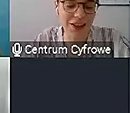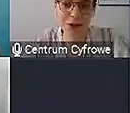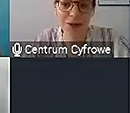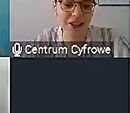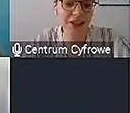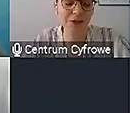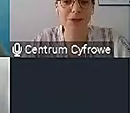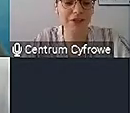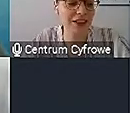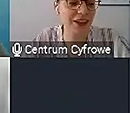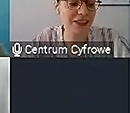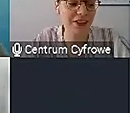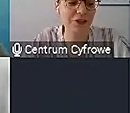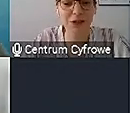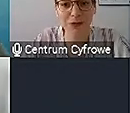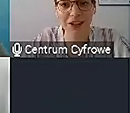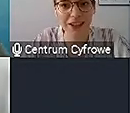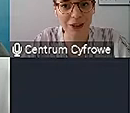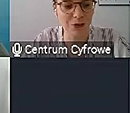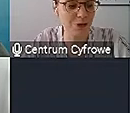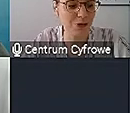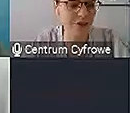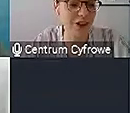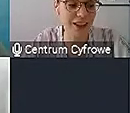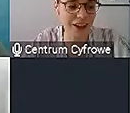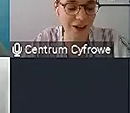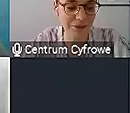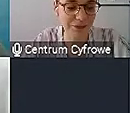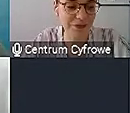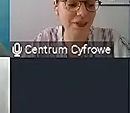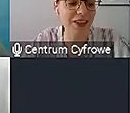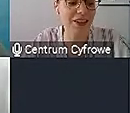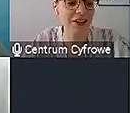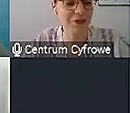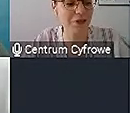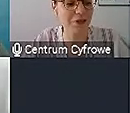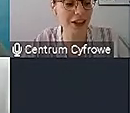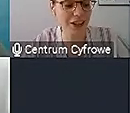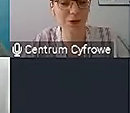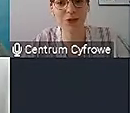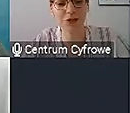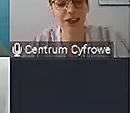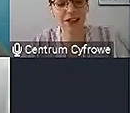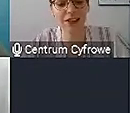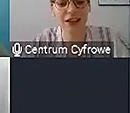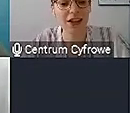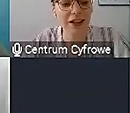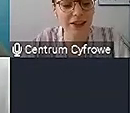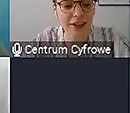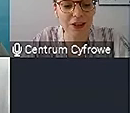i specjalistą ds. dydaktyki w Centrum e-Learningu AGH. Wcześniej był związany ze Stowarzyszeniem Wiosna,